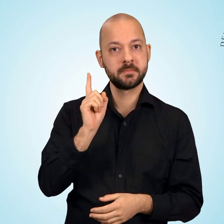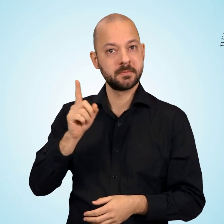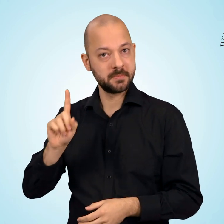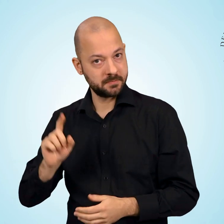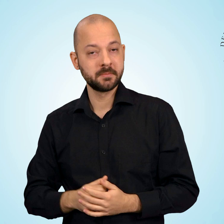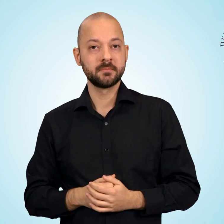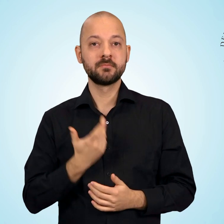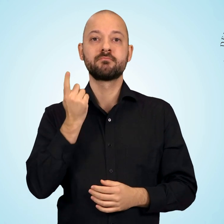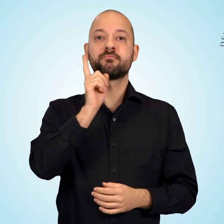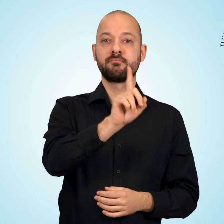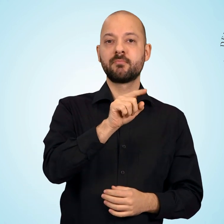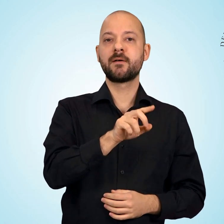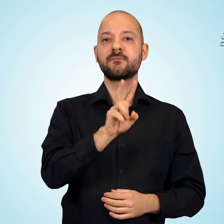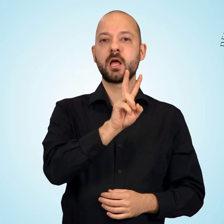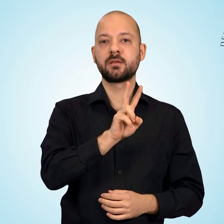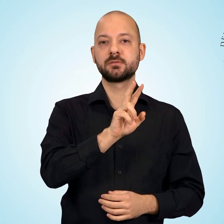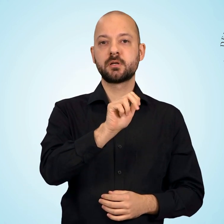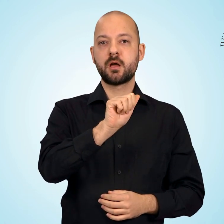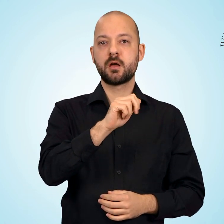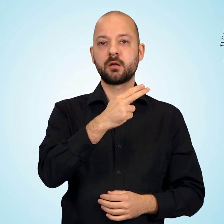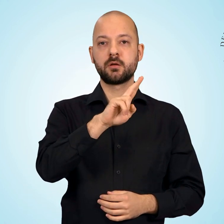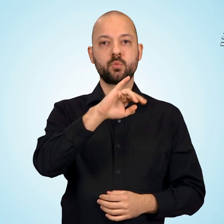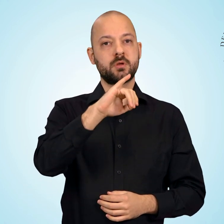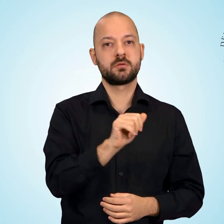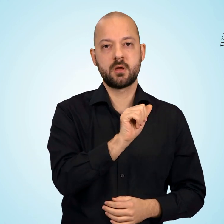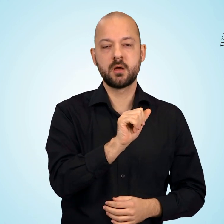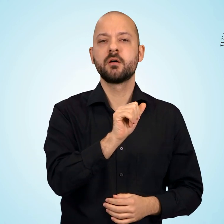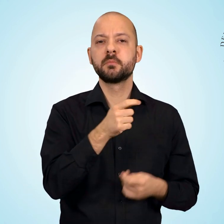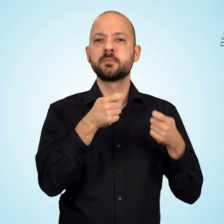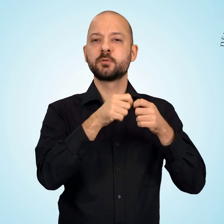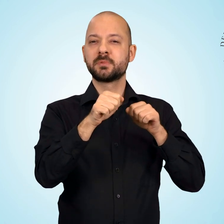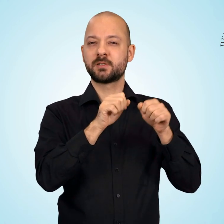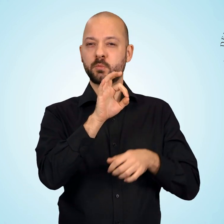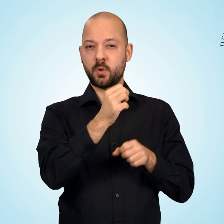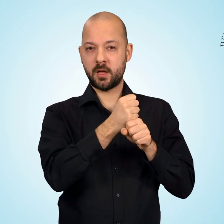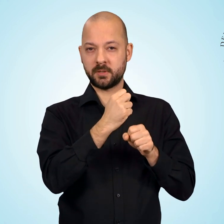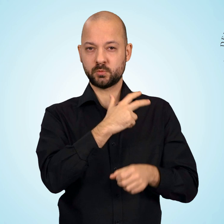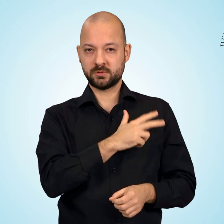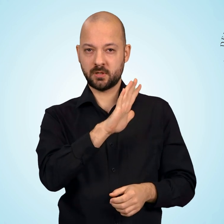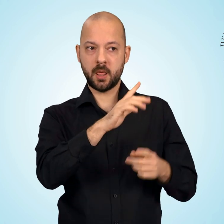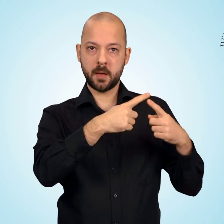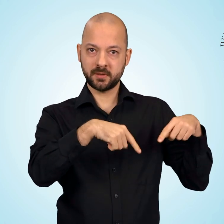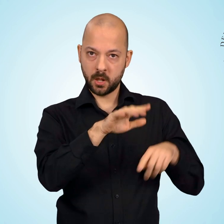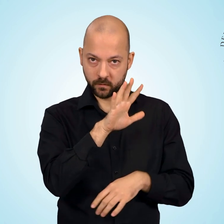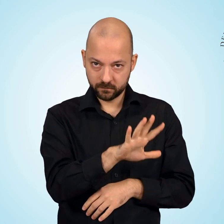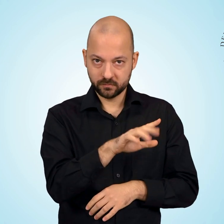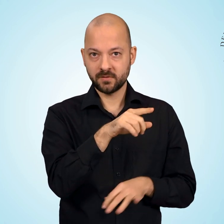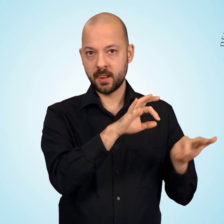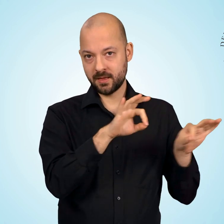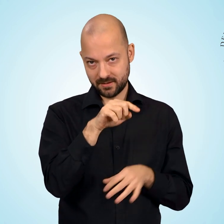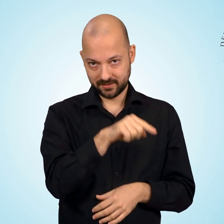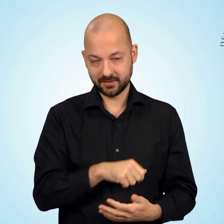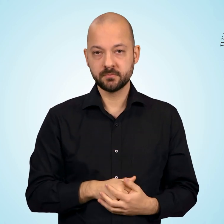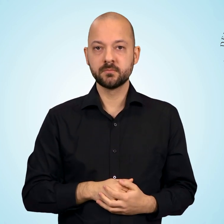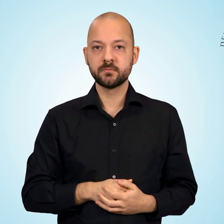Vanessa Ahuja, Leiterin der Abteilung V im Bundesministerium für Arbeit und Soziales,